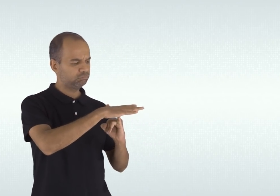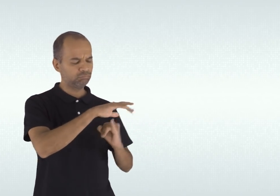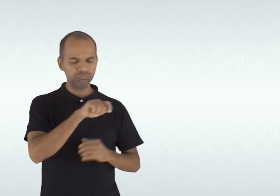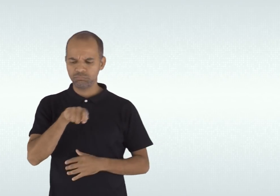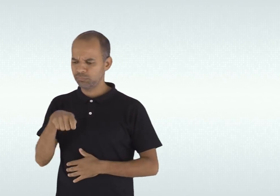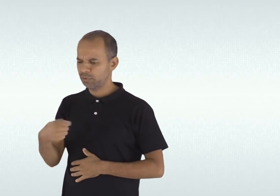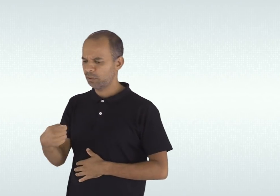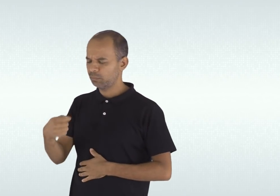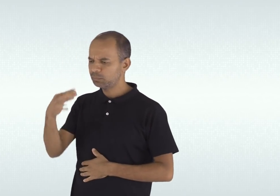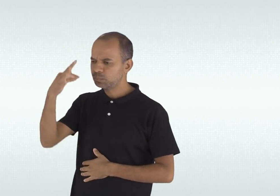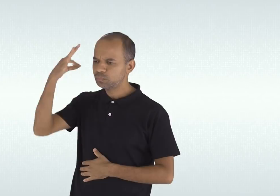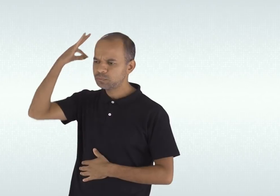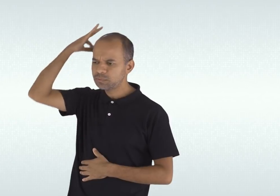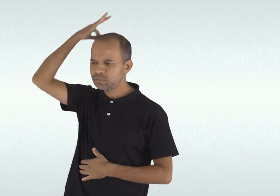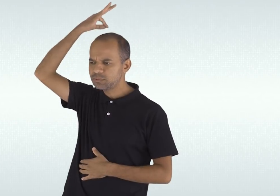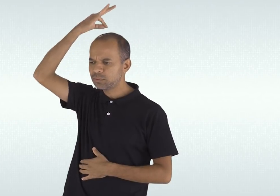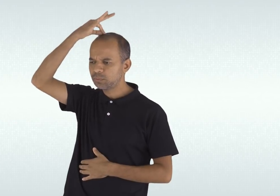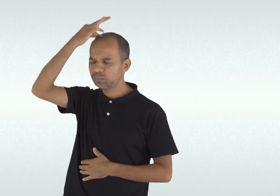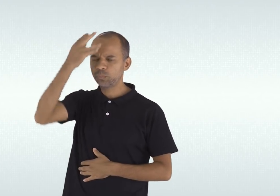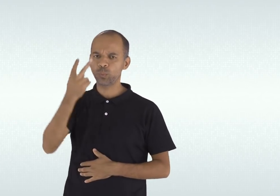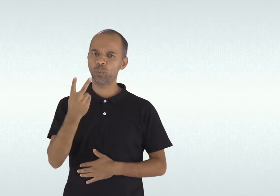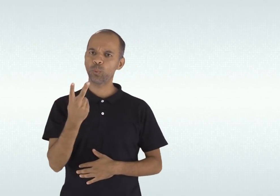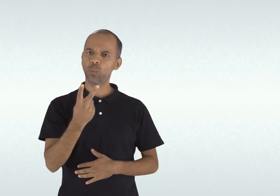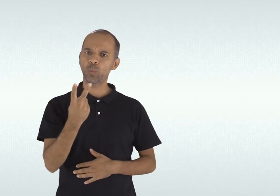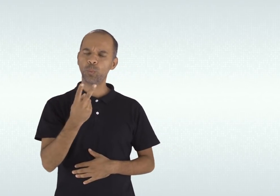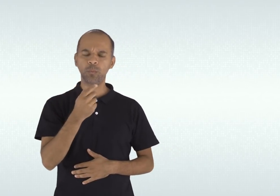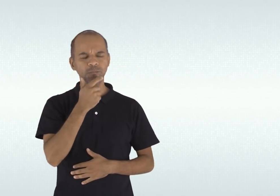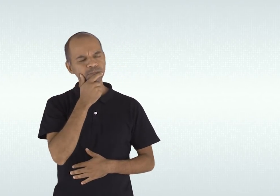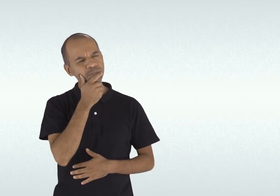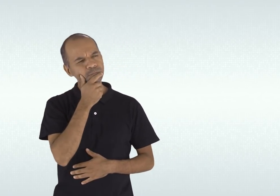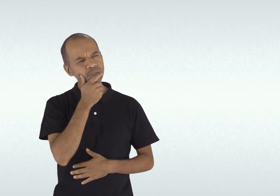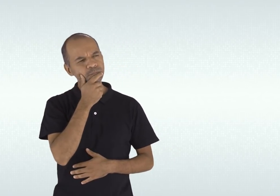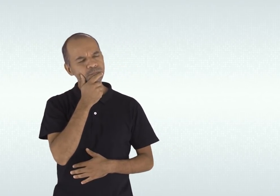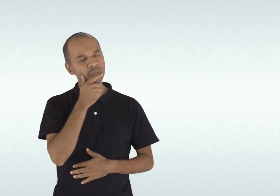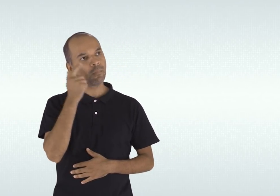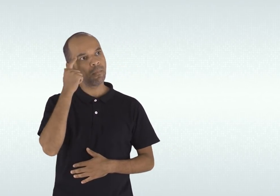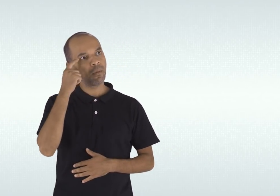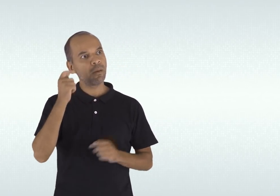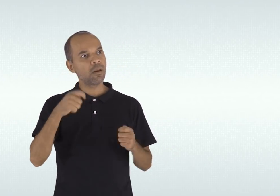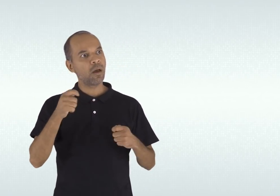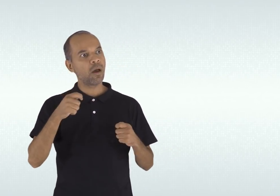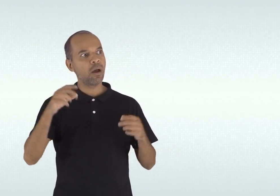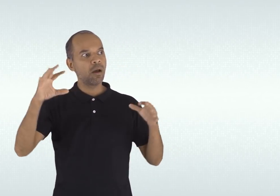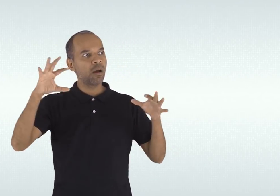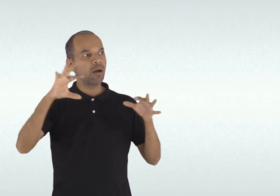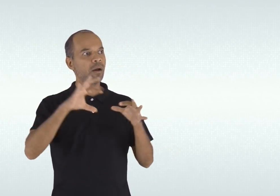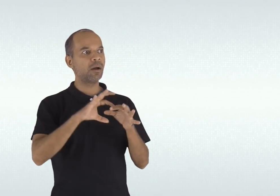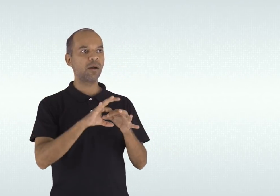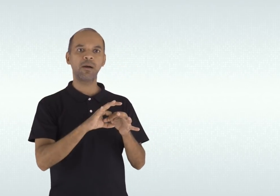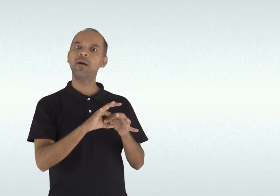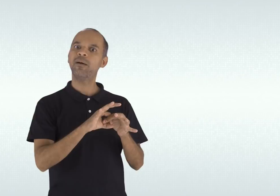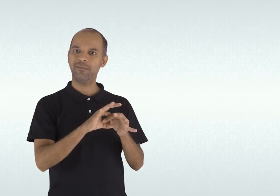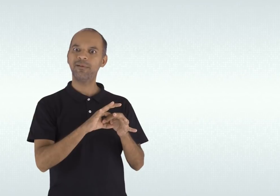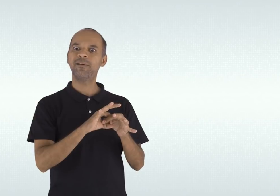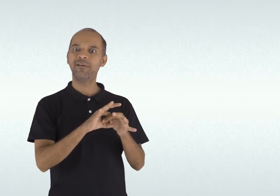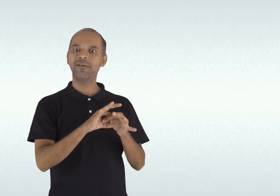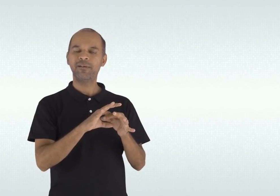com o sinal de "Espírito Santo", e conclui que essa ideia era possível.